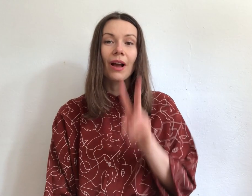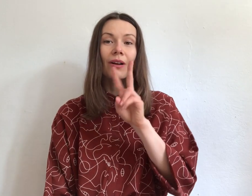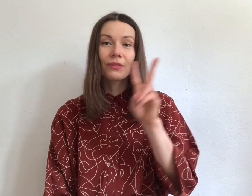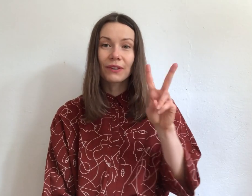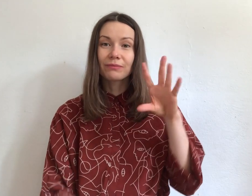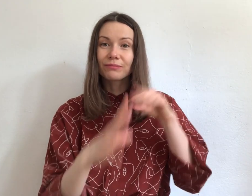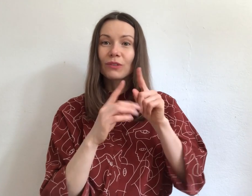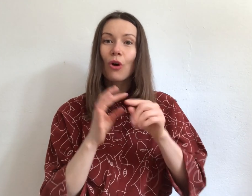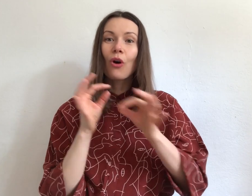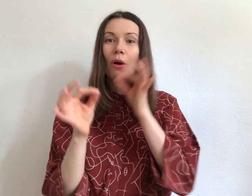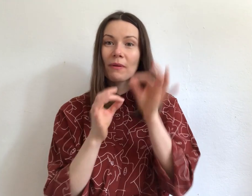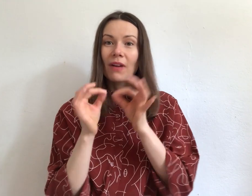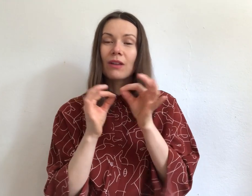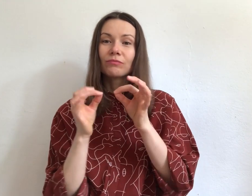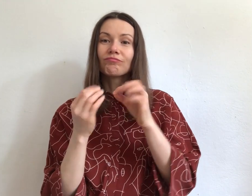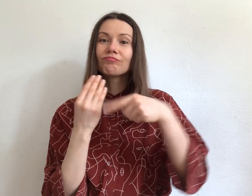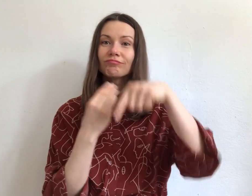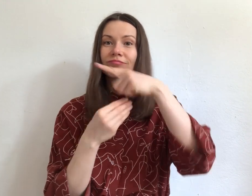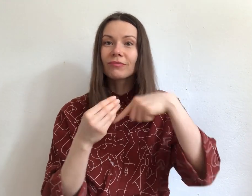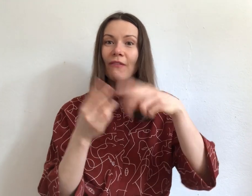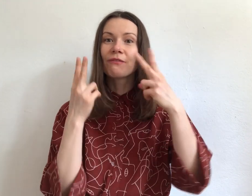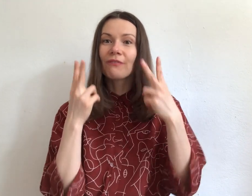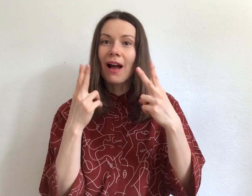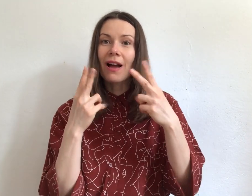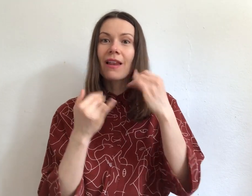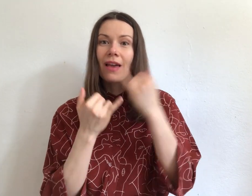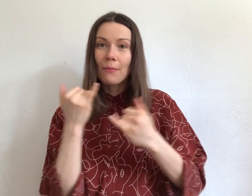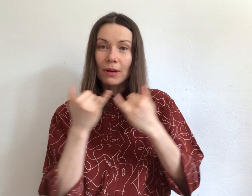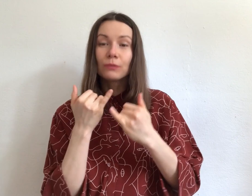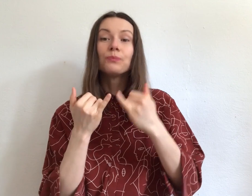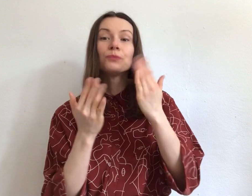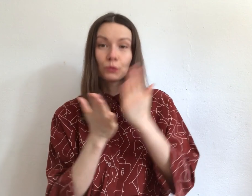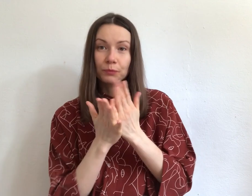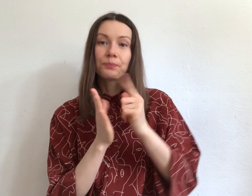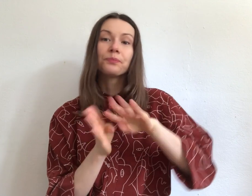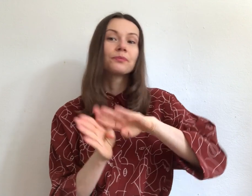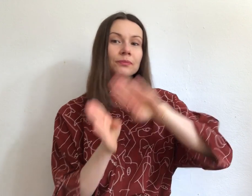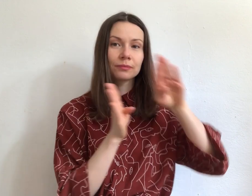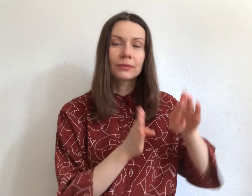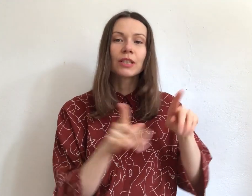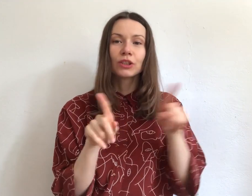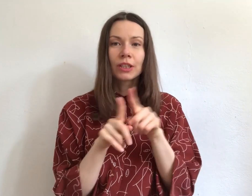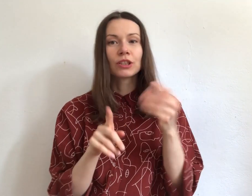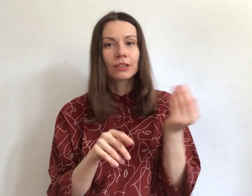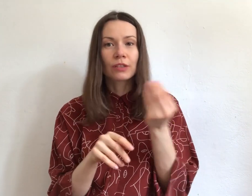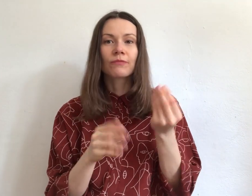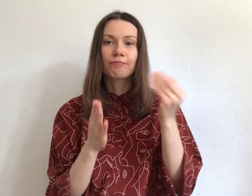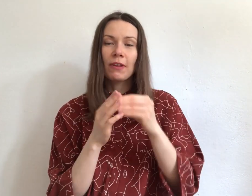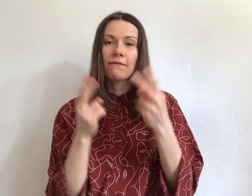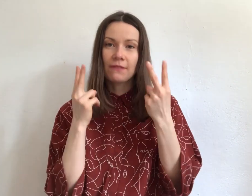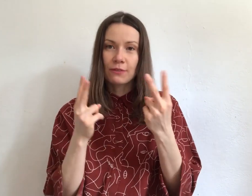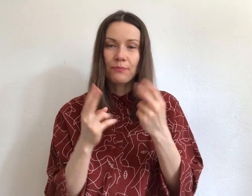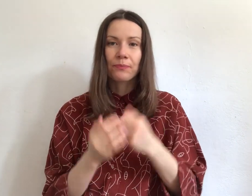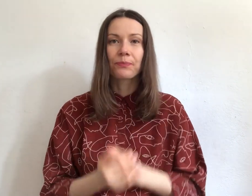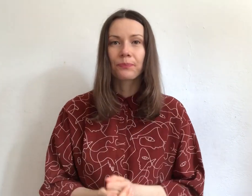W VV oprócz wspomnianych wcześniej, są jeszcze takie ważne elementy: